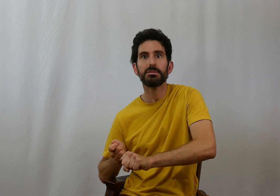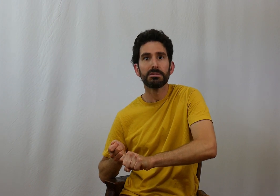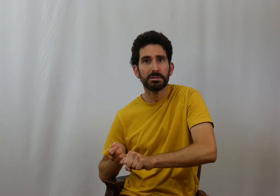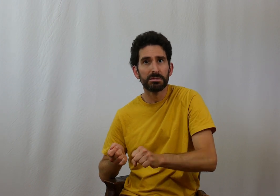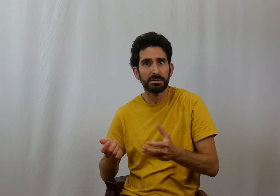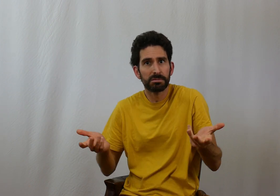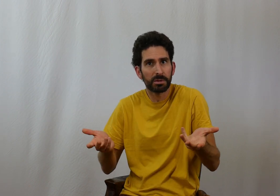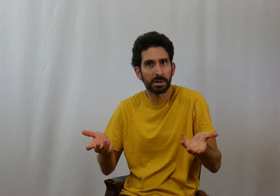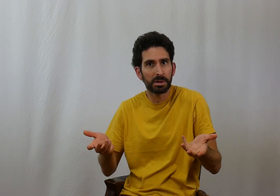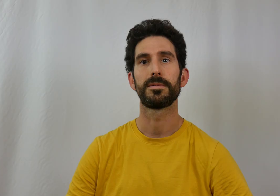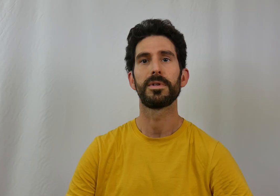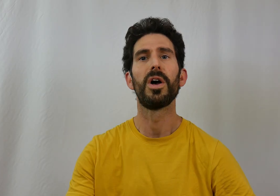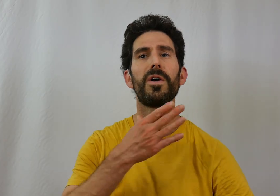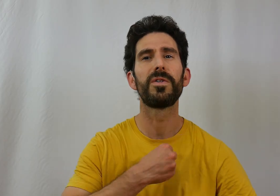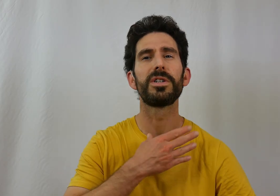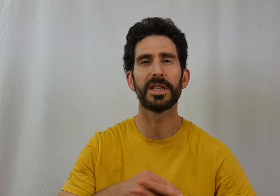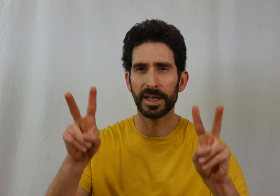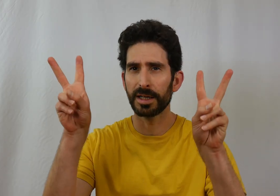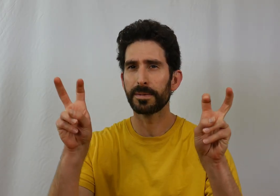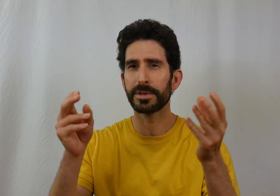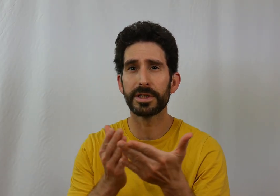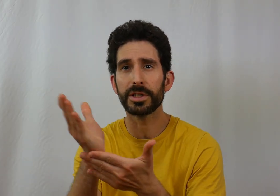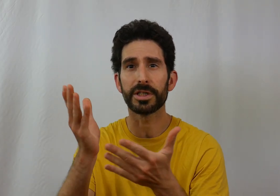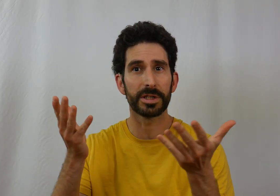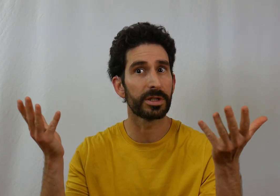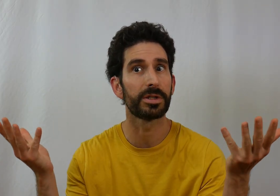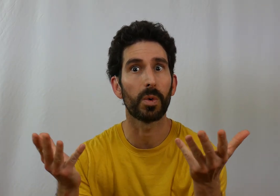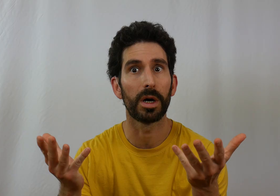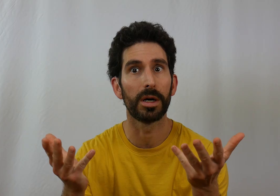Ben quoi ? Que veut dire cette expression ?